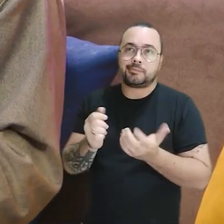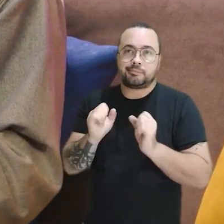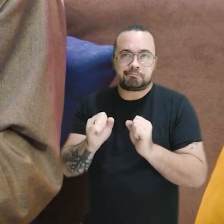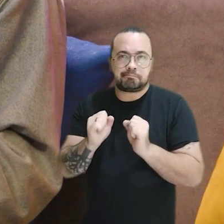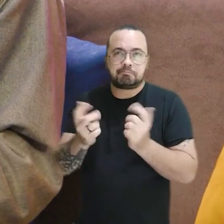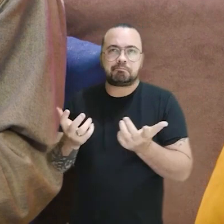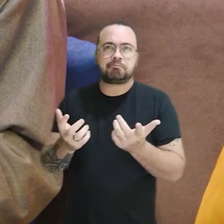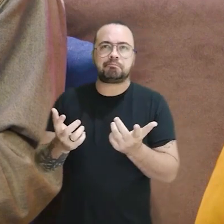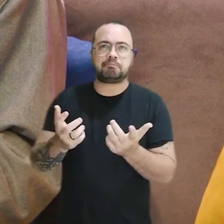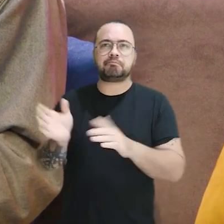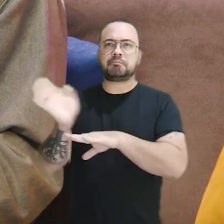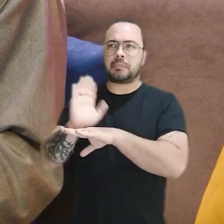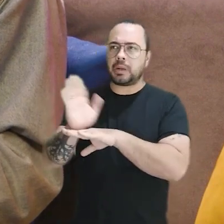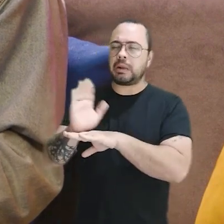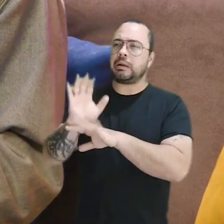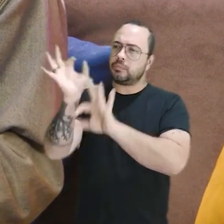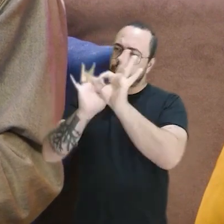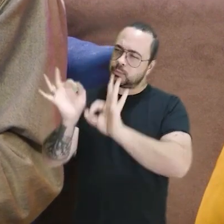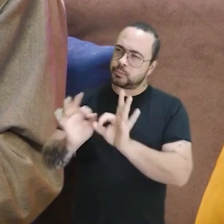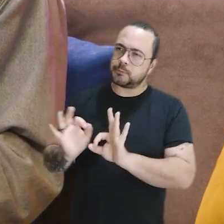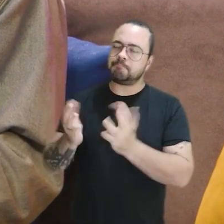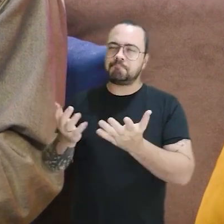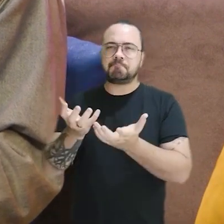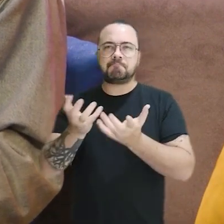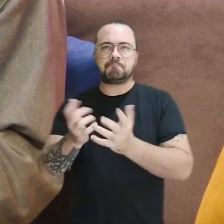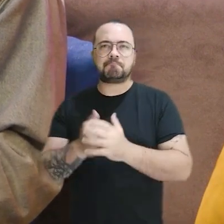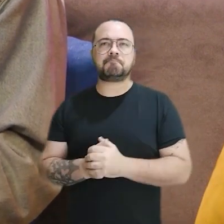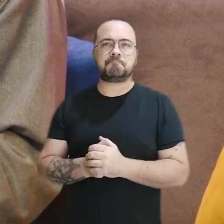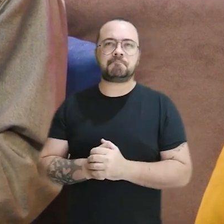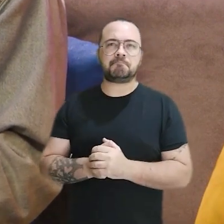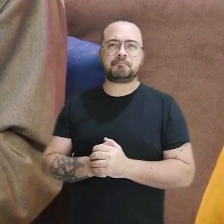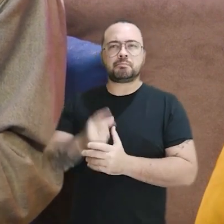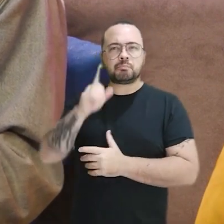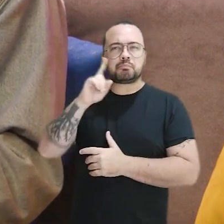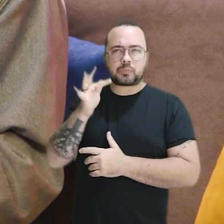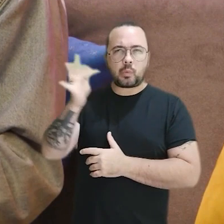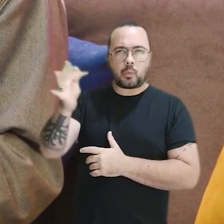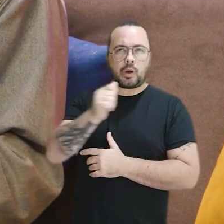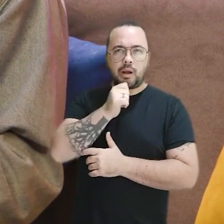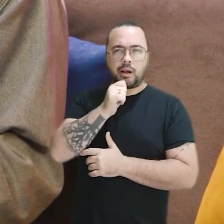Poder fazer cinema. Eu queria. Eu quero, eu quero! Eu acho que um dia ainda vai. Eu vou tá no lugar certo,